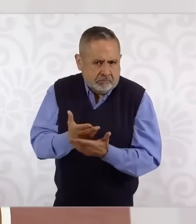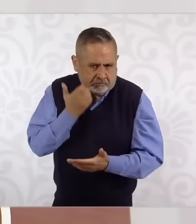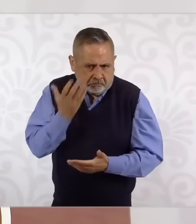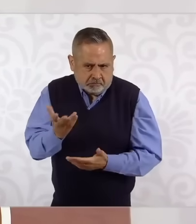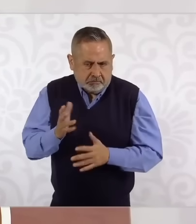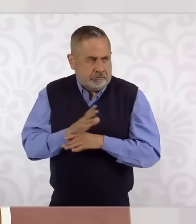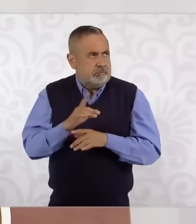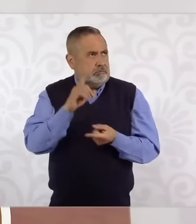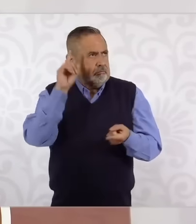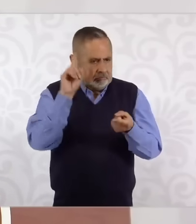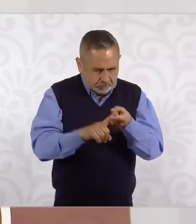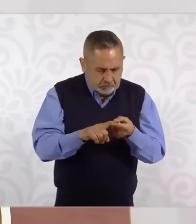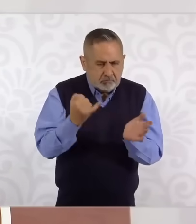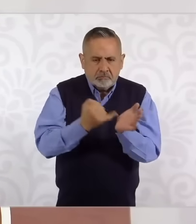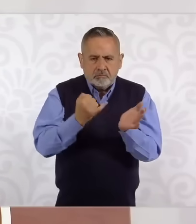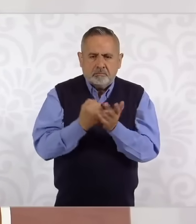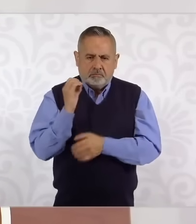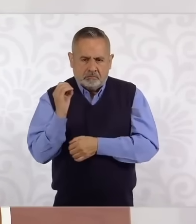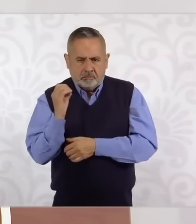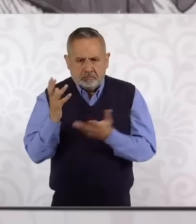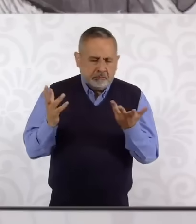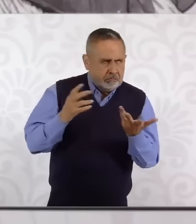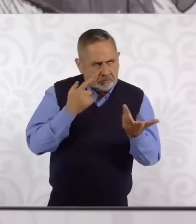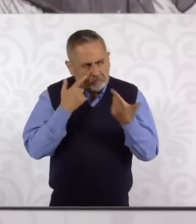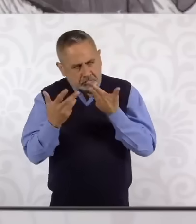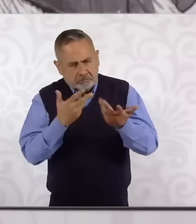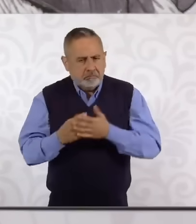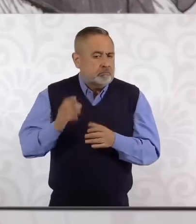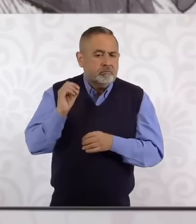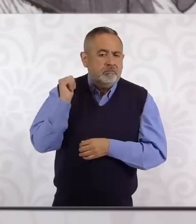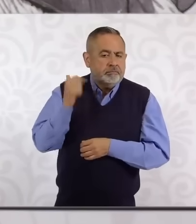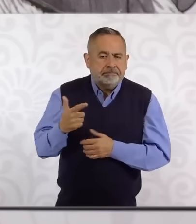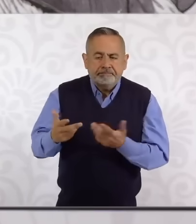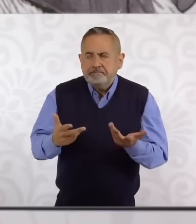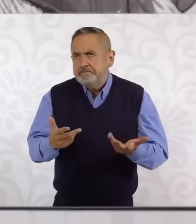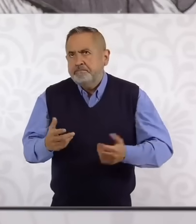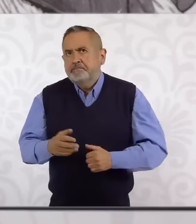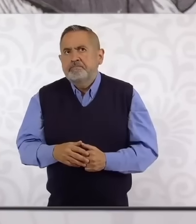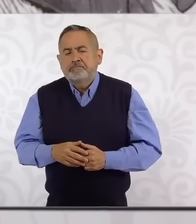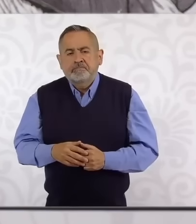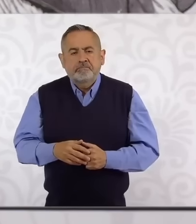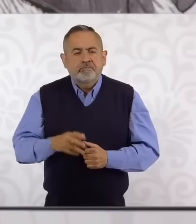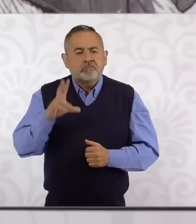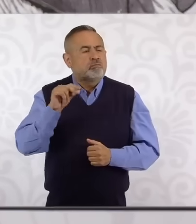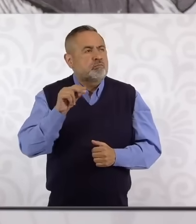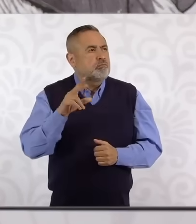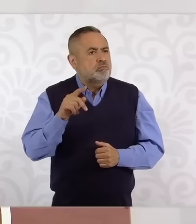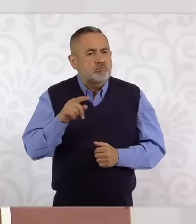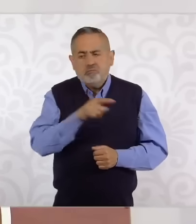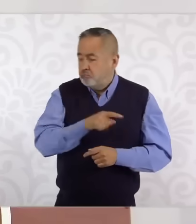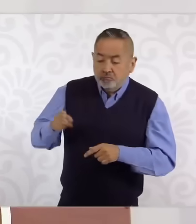lleguen a cero los vehículos y si no pues que por lo menos no eh haya mayor cuota los vehículos de